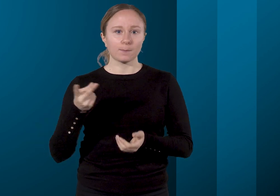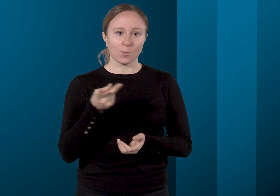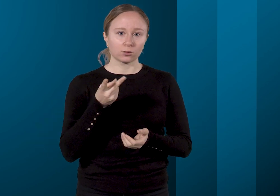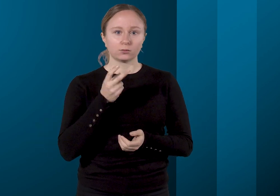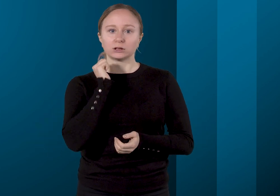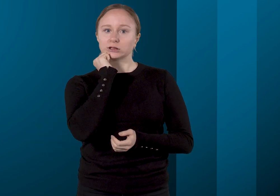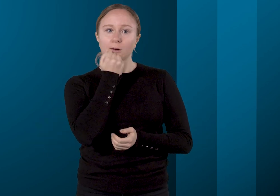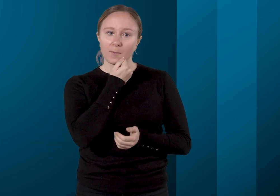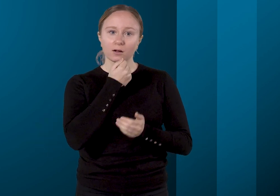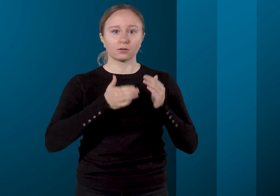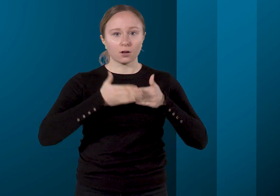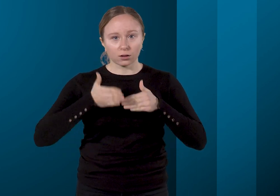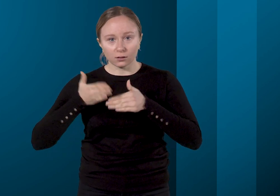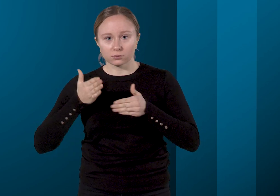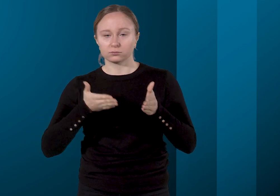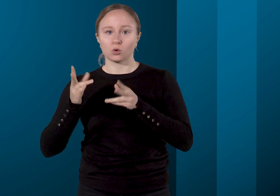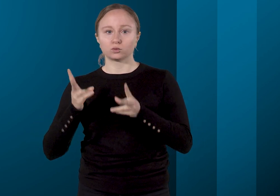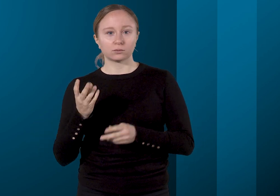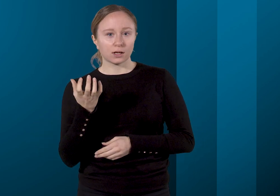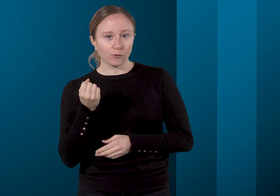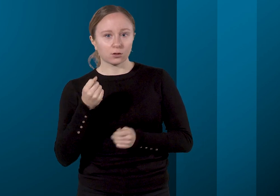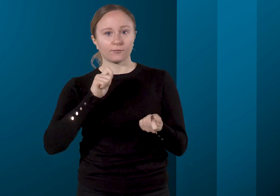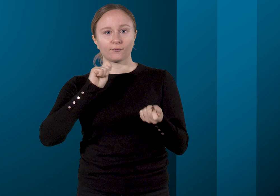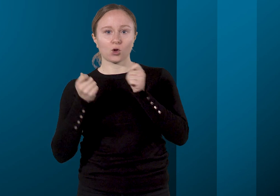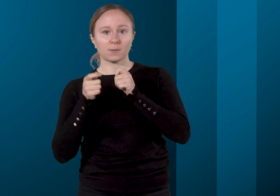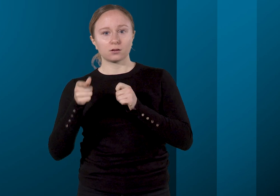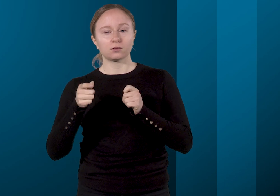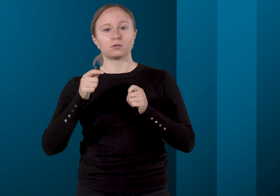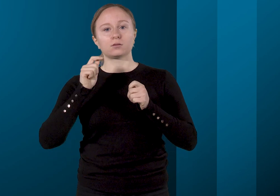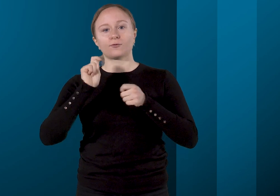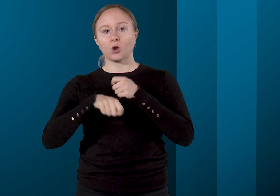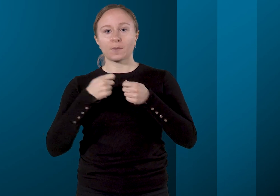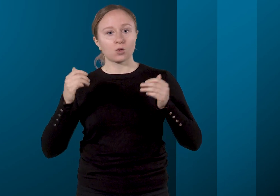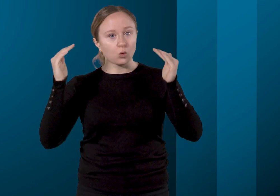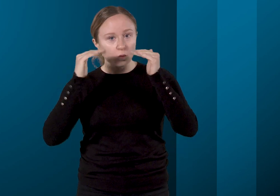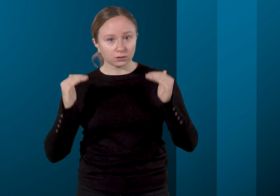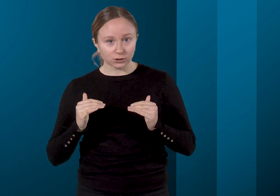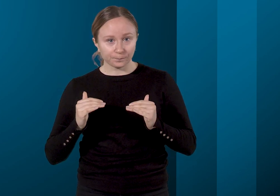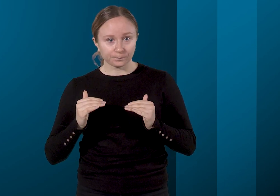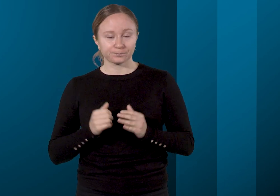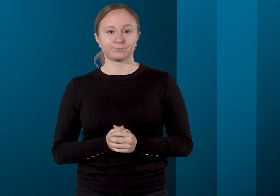både sparåtgärder och eventuella förändringar i förbundets organisation.